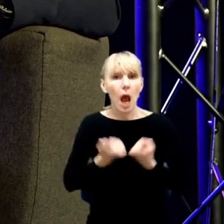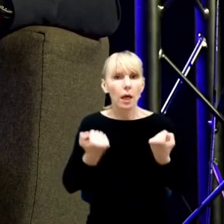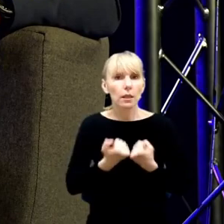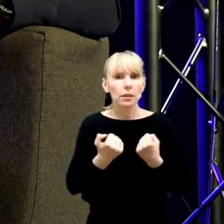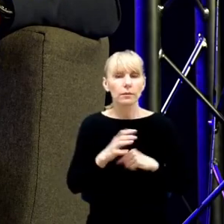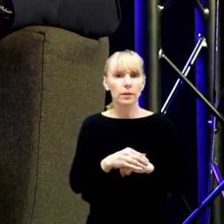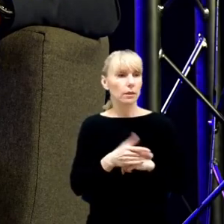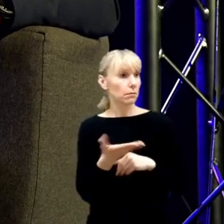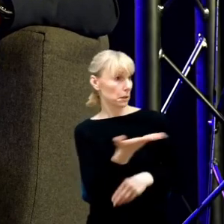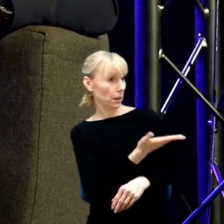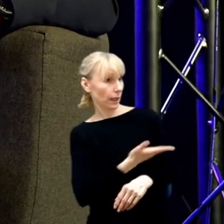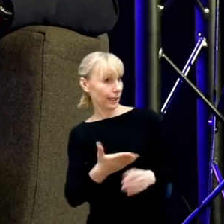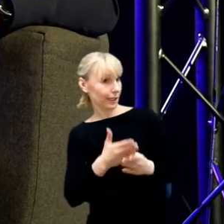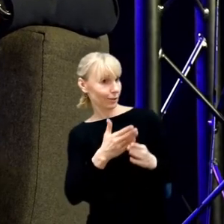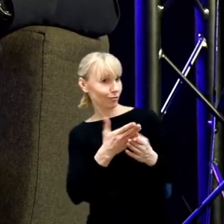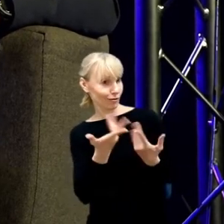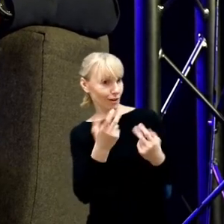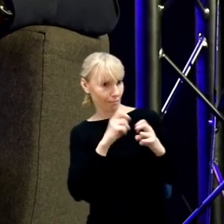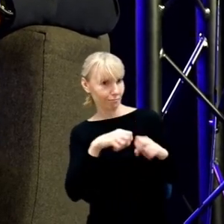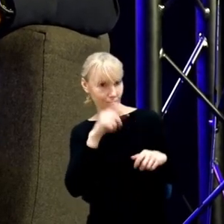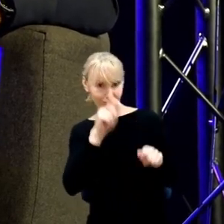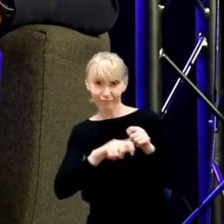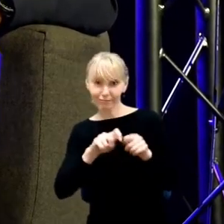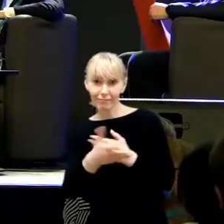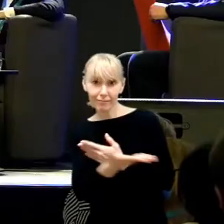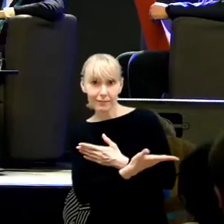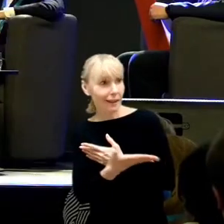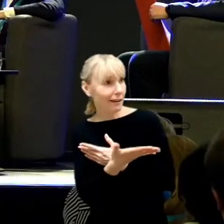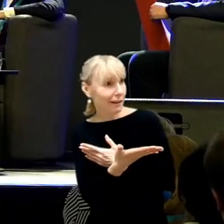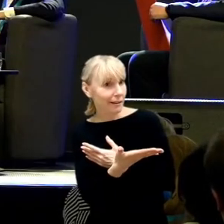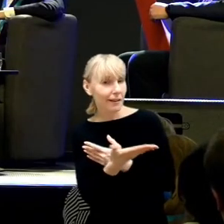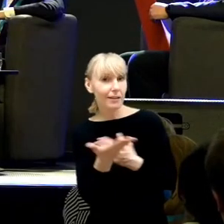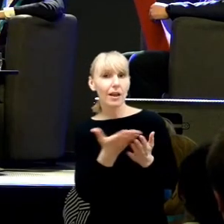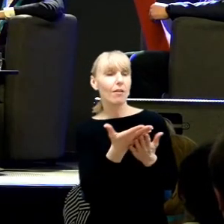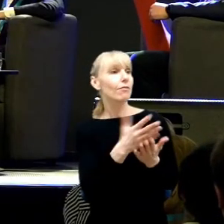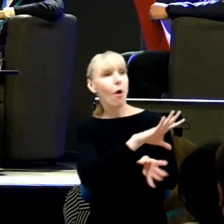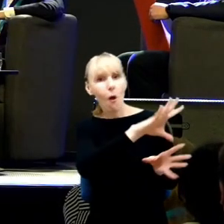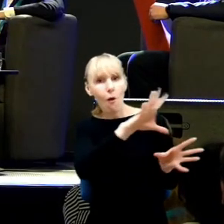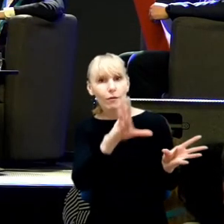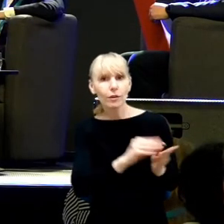Czy wszyscy Państwo korzystają właśnie ze środków przyznawanych przez BGK w swoich inwestycjach?